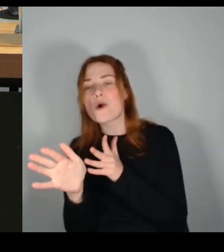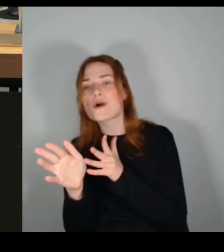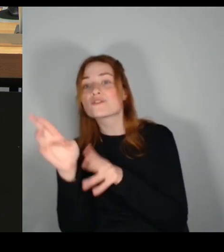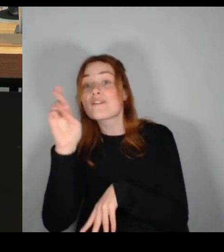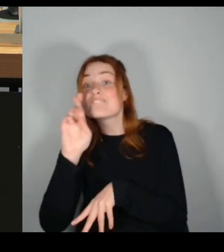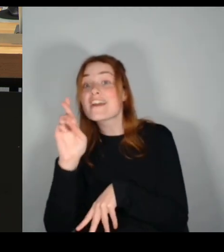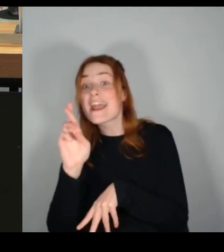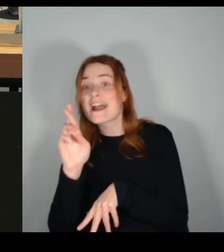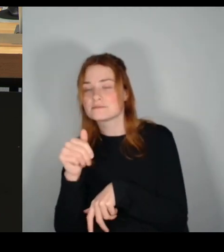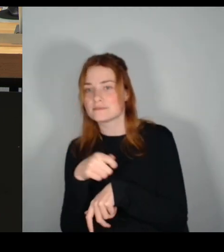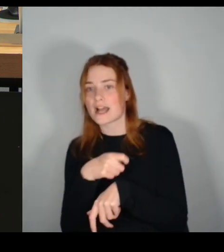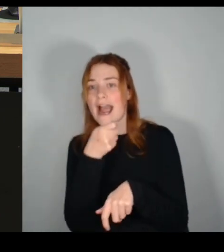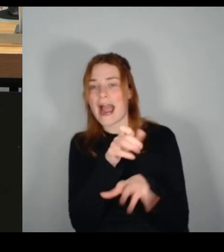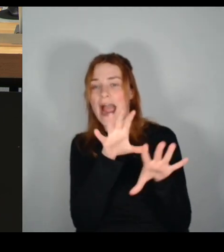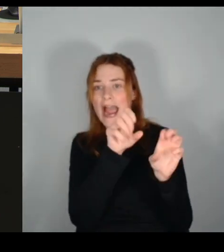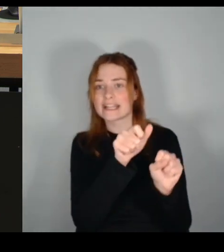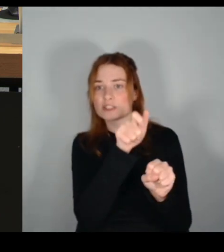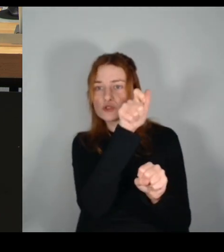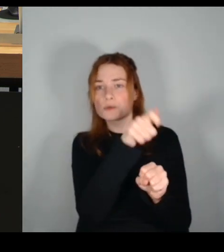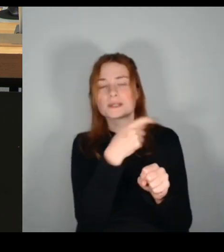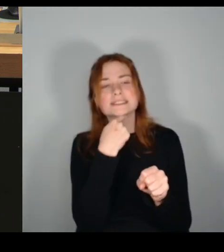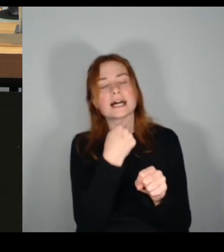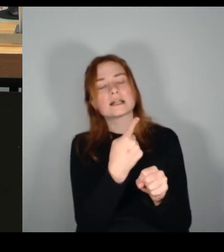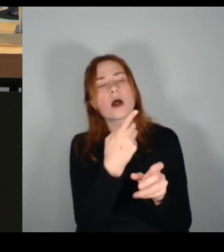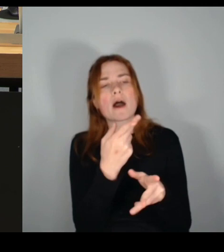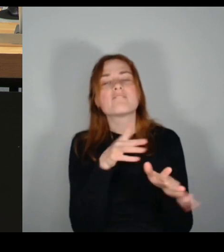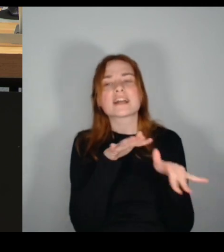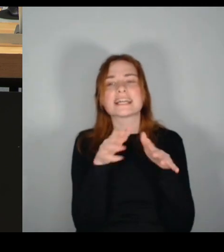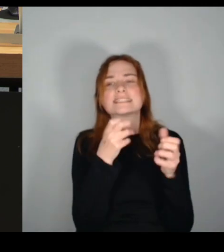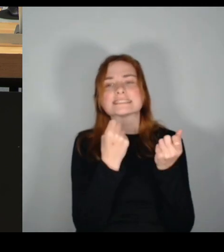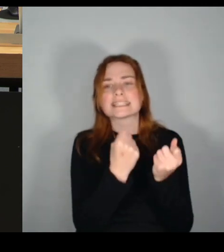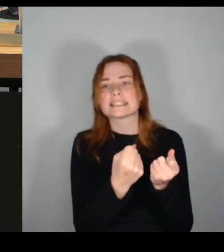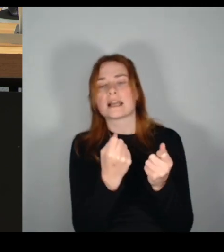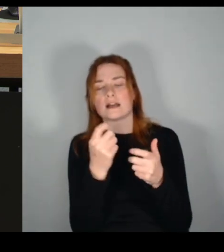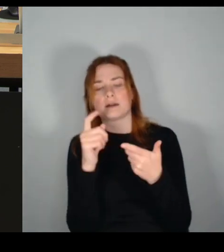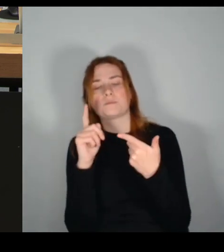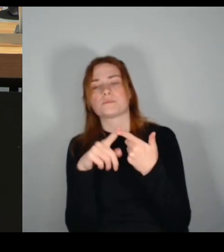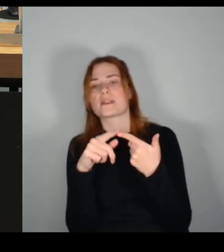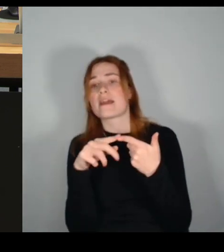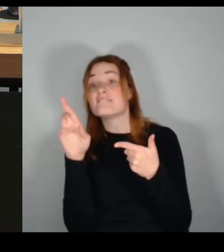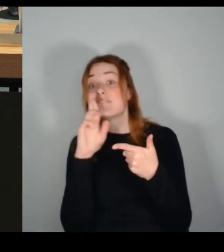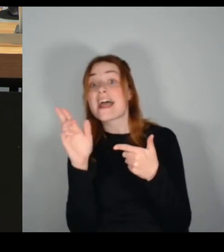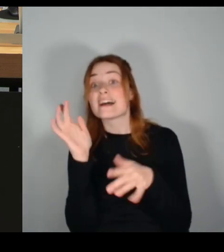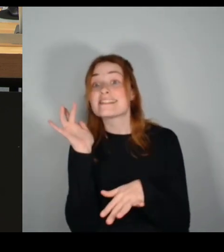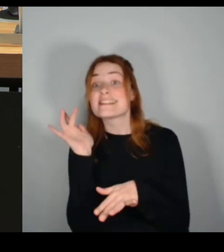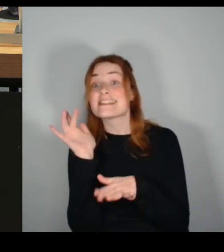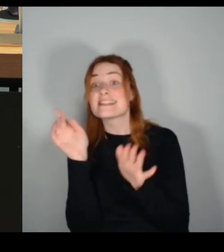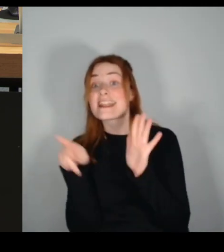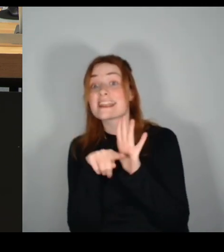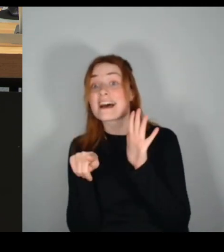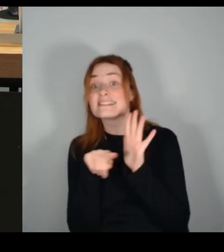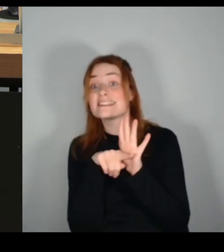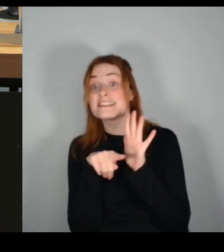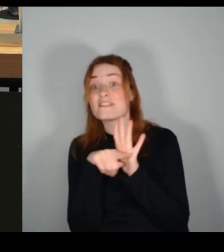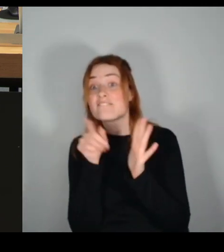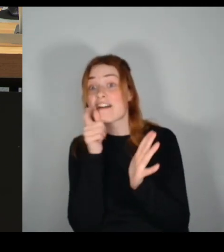Wer hat da negativ Zeugnis auszustellen und wer nicht? Die Fragen könnte man alle stellen, aber das ist ja kleinlich und deswegen mache ich das an der Stelle nicht